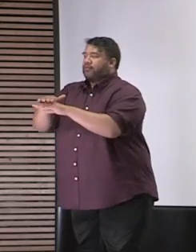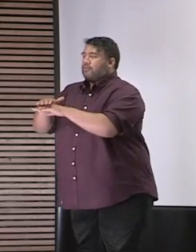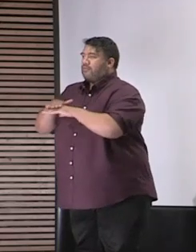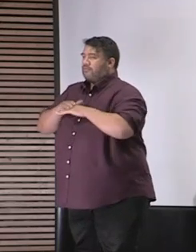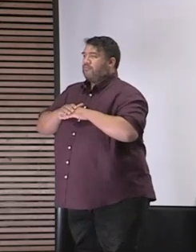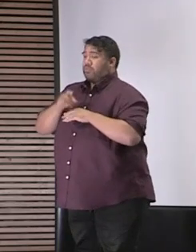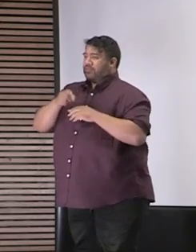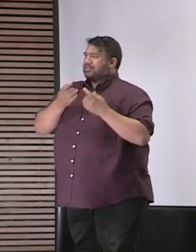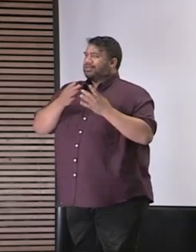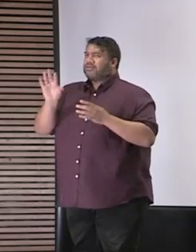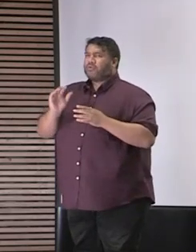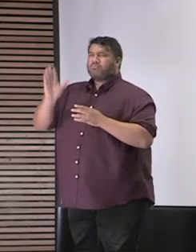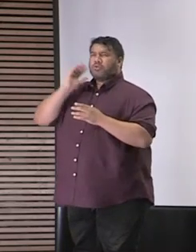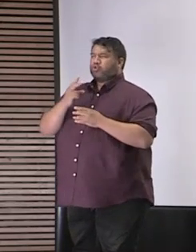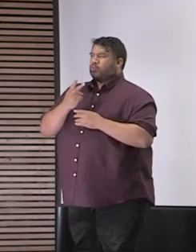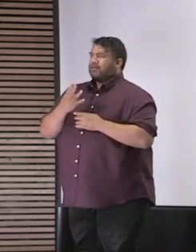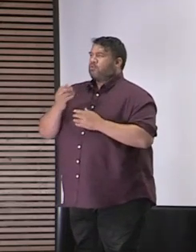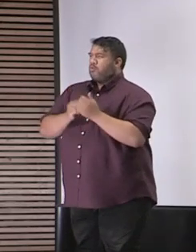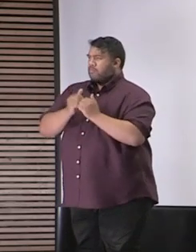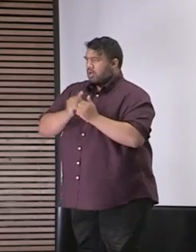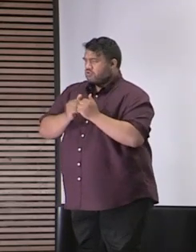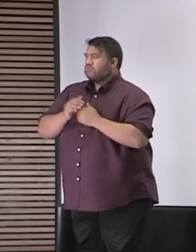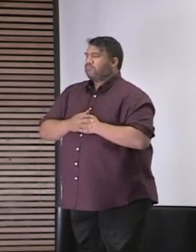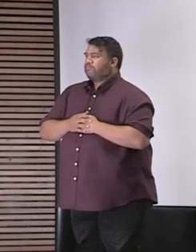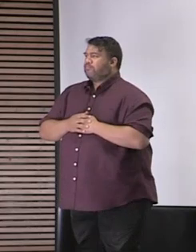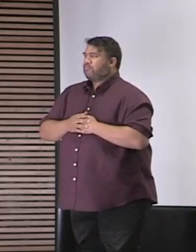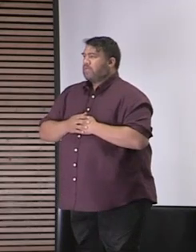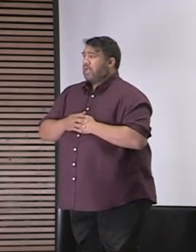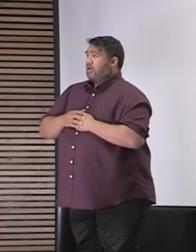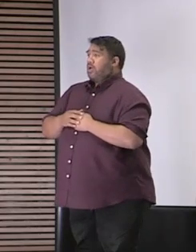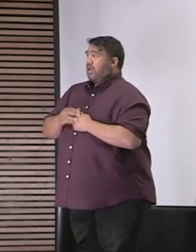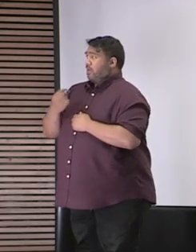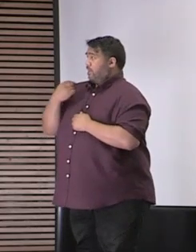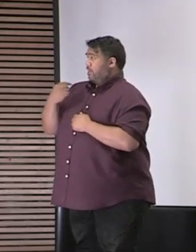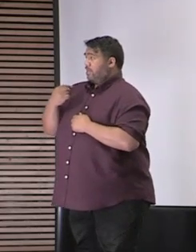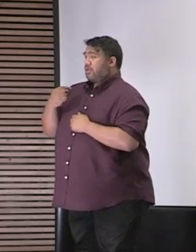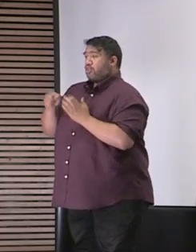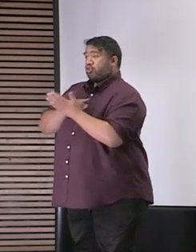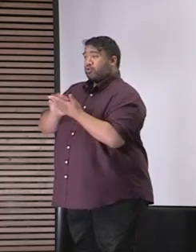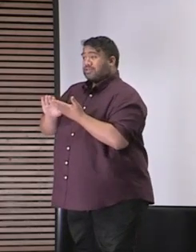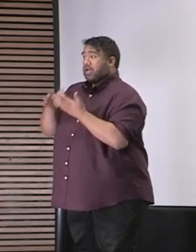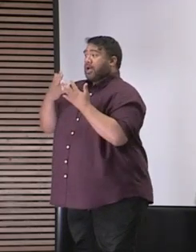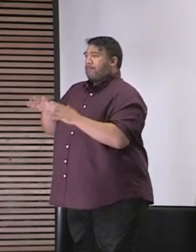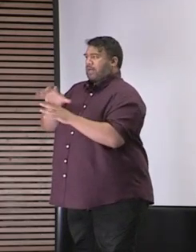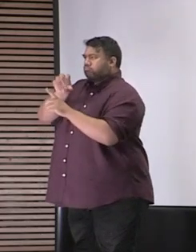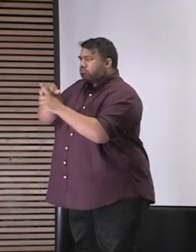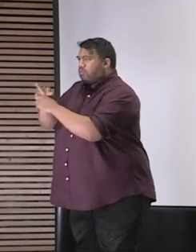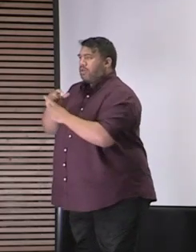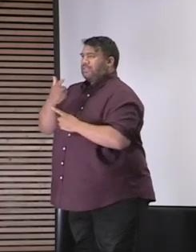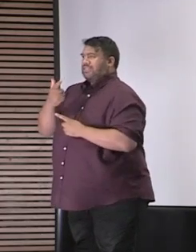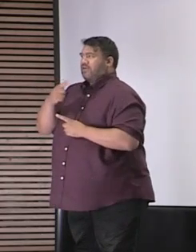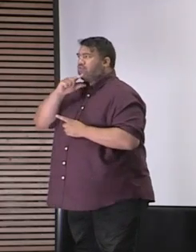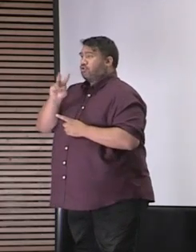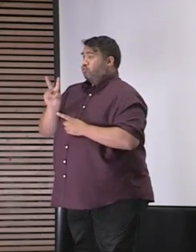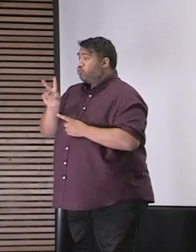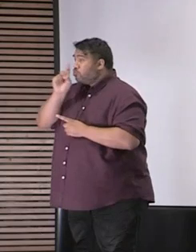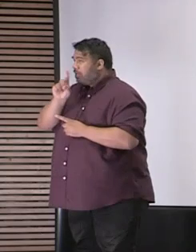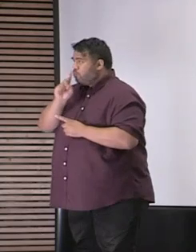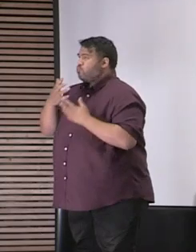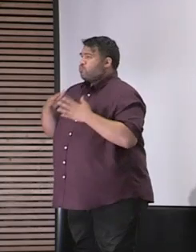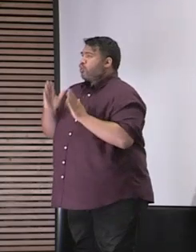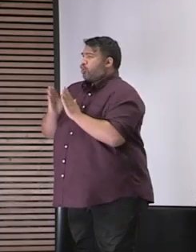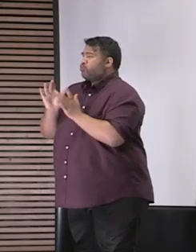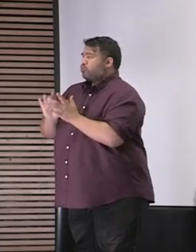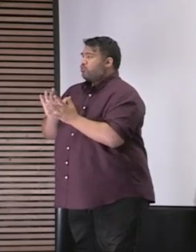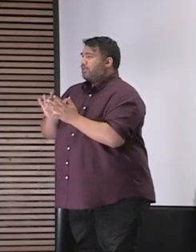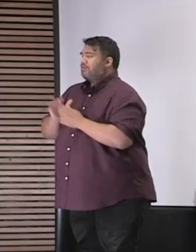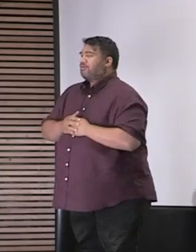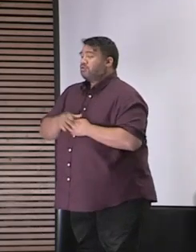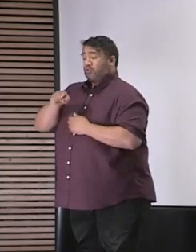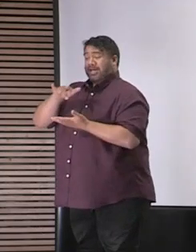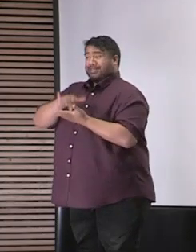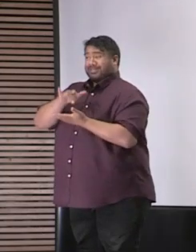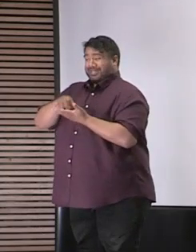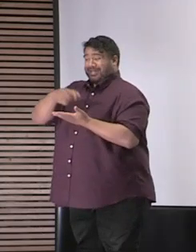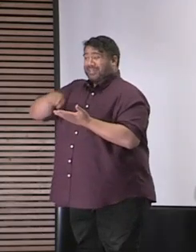adicional como a través de